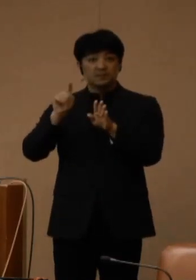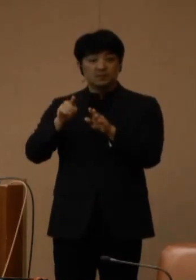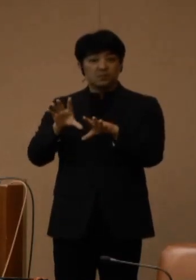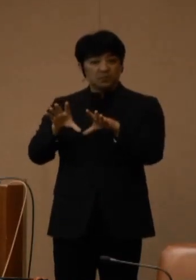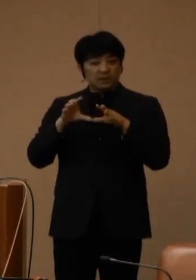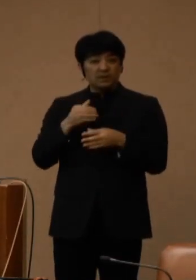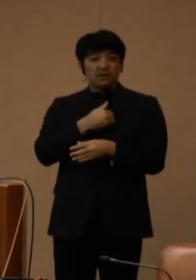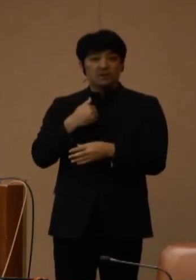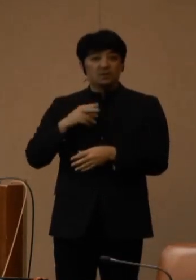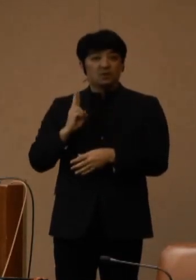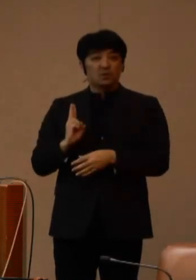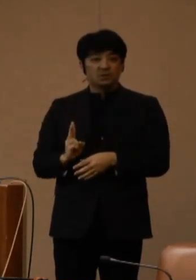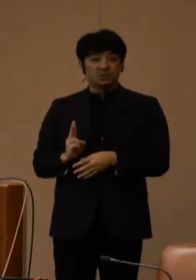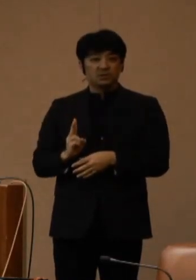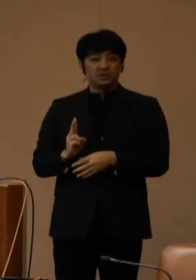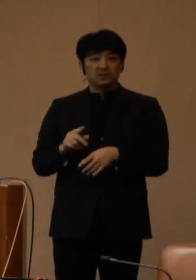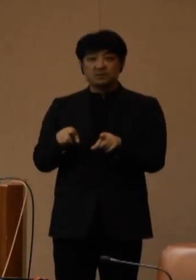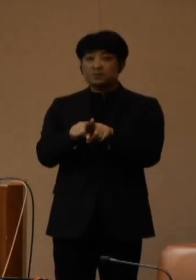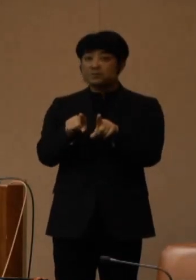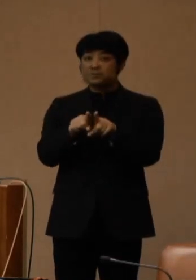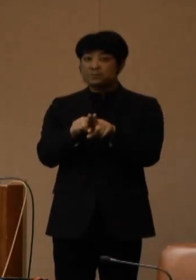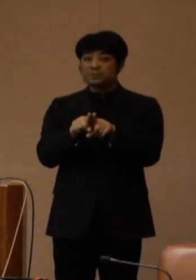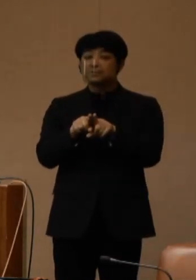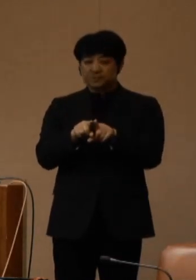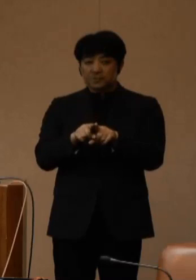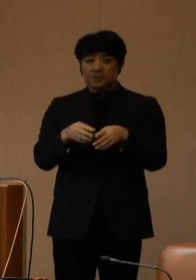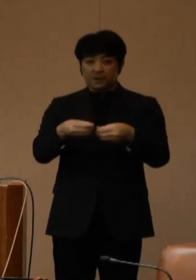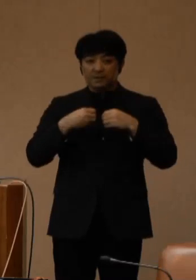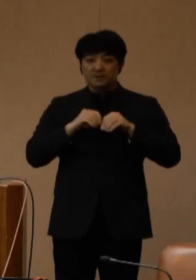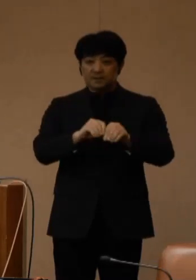一丸となって、感染対策に取り組むことに